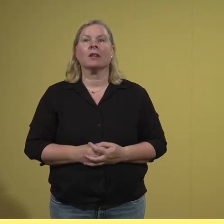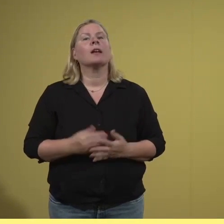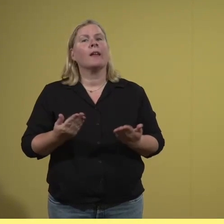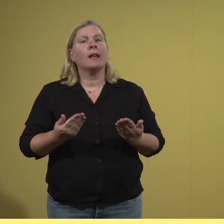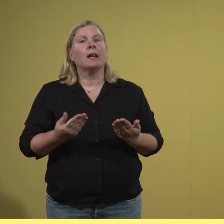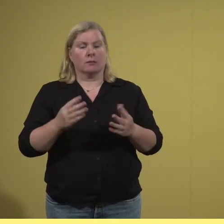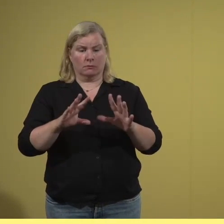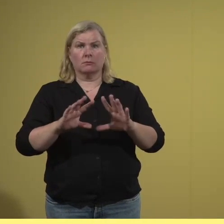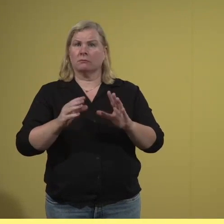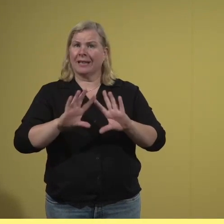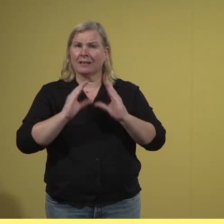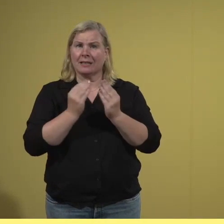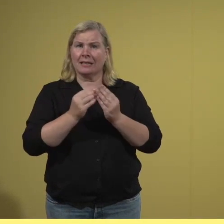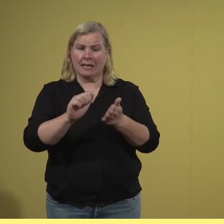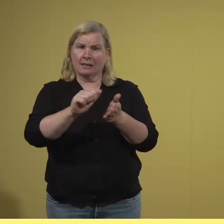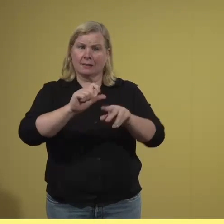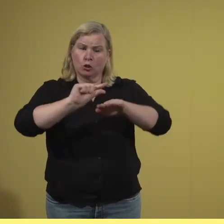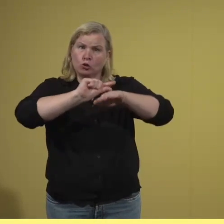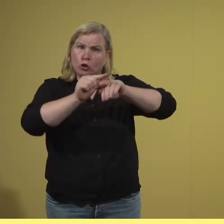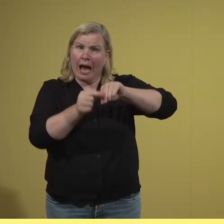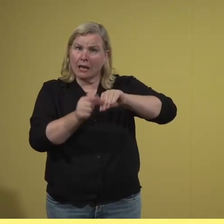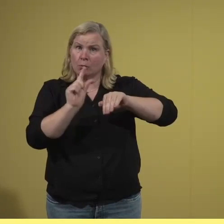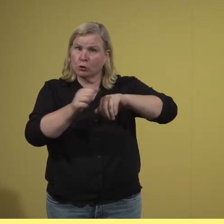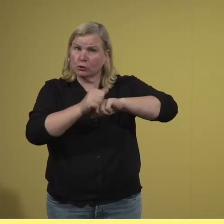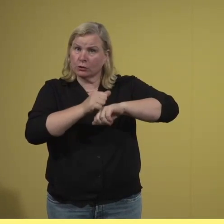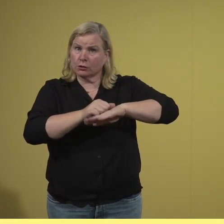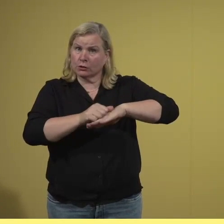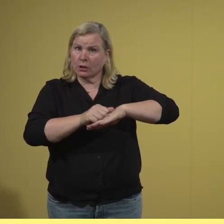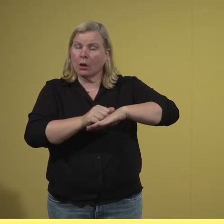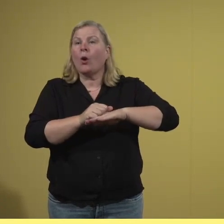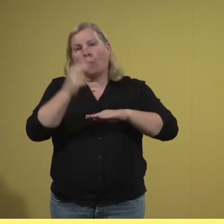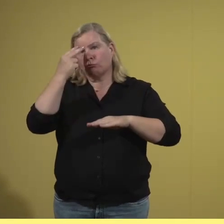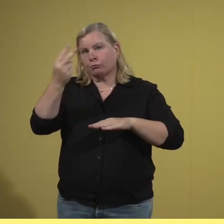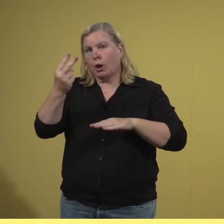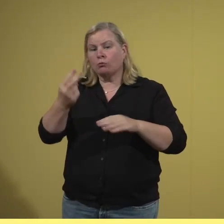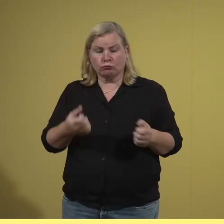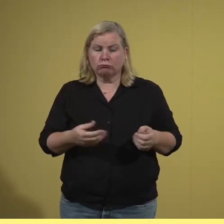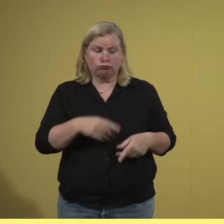Ganz intensiver Geschmack. Muss ich die komplette Schale von einer Limette nehmen? Das bleibt dir jetzt überlassen.